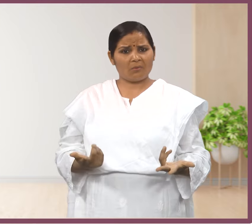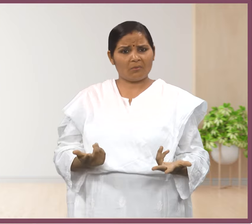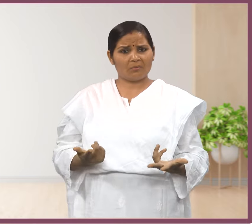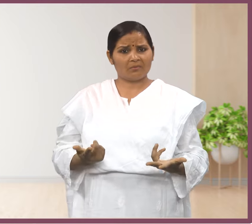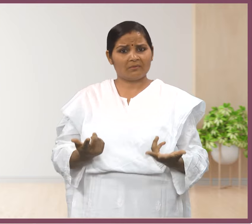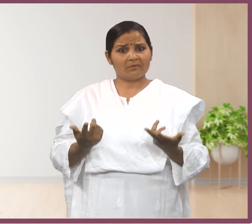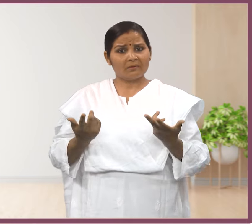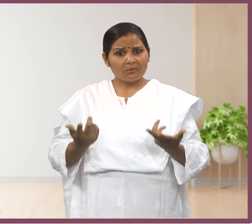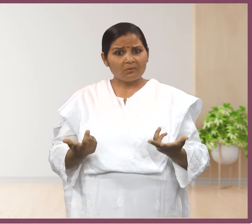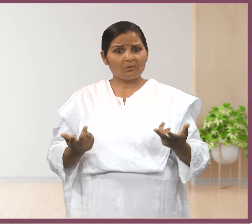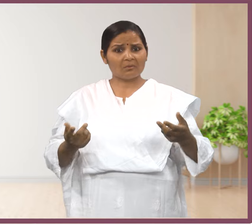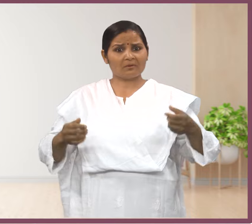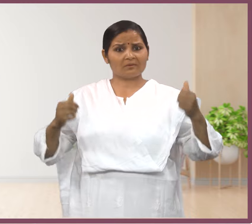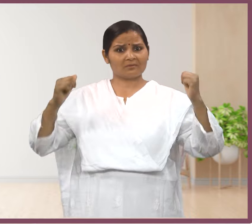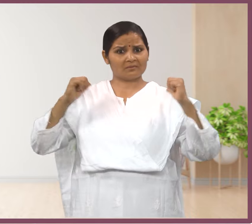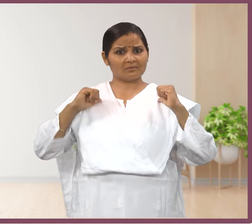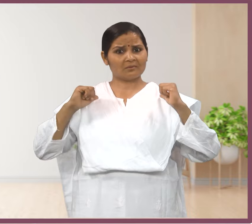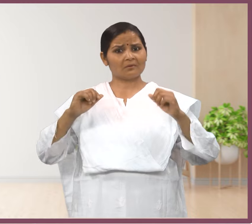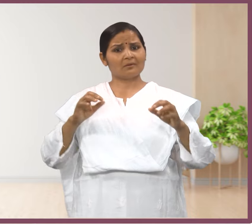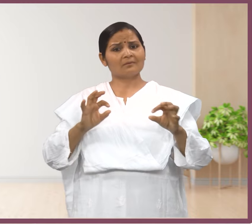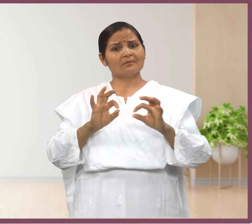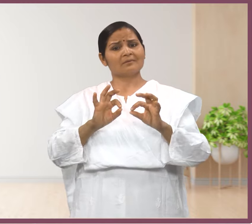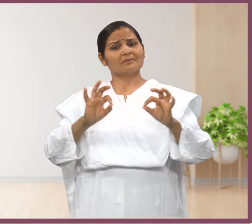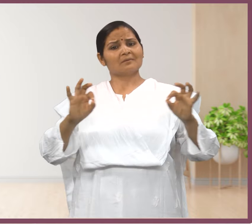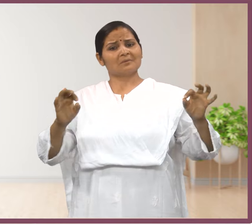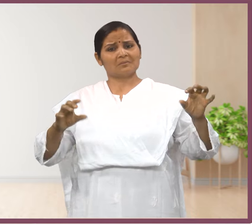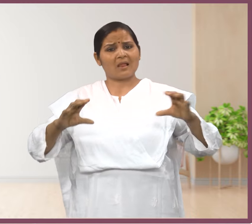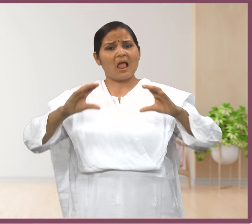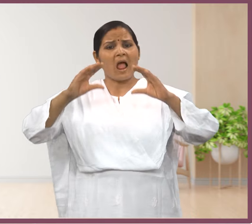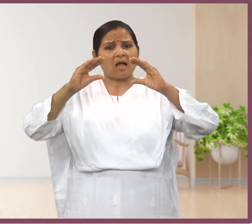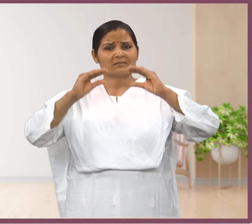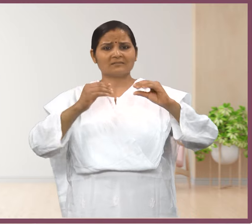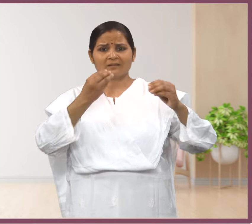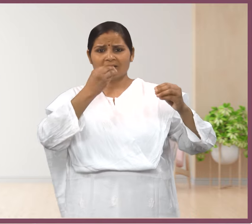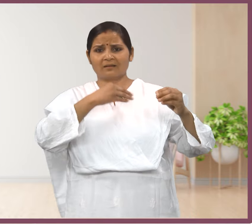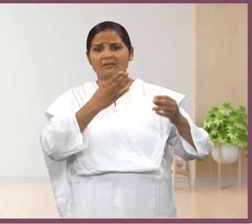అంతేకాకుండా అతను కూర్చొని హాయిగా శాండ్విచ్ తింటున్నాడు.